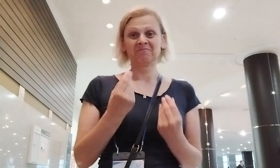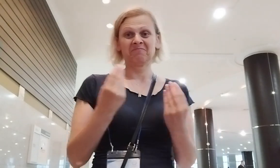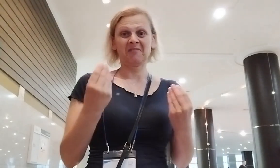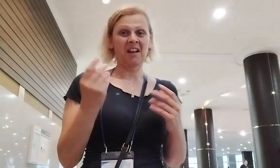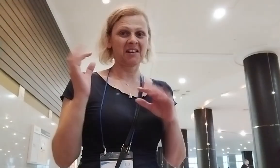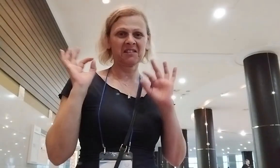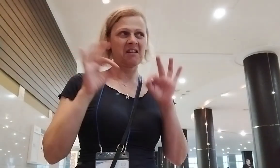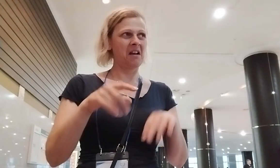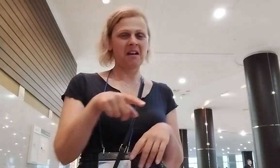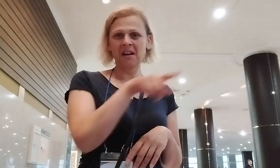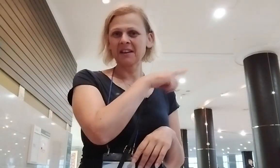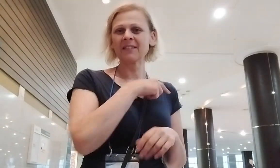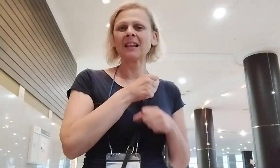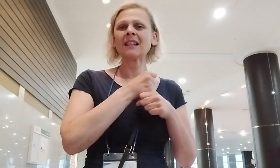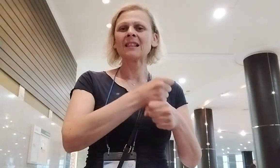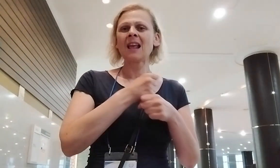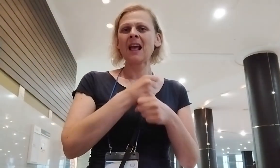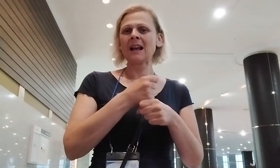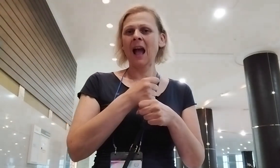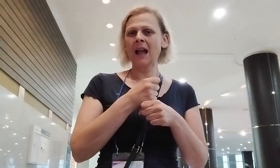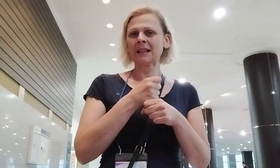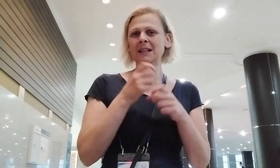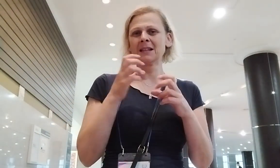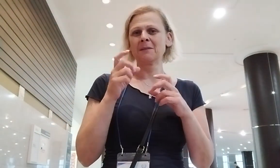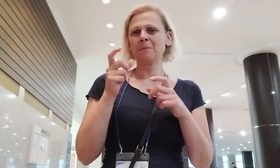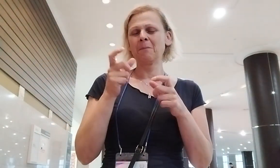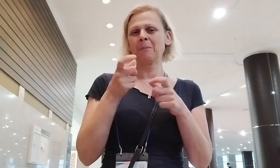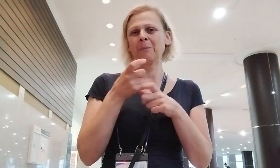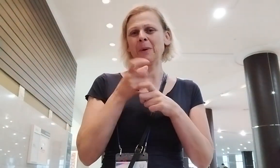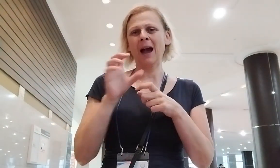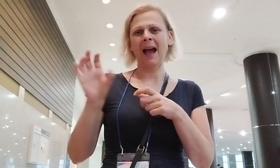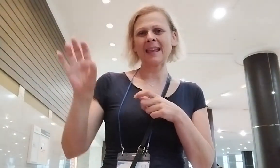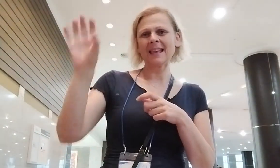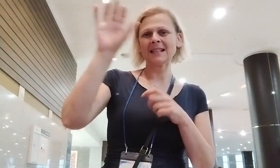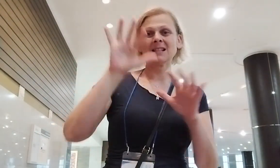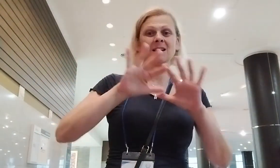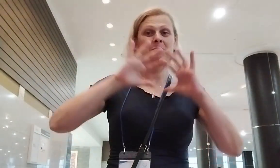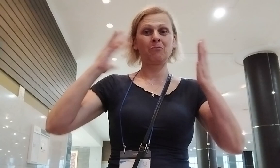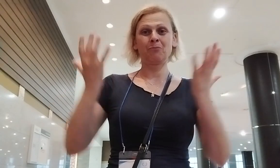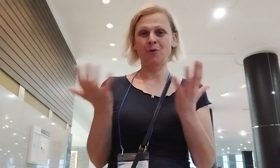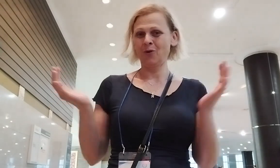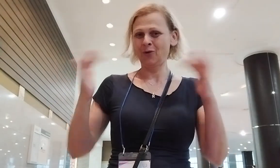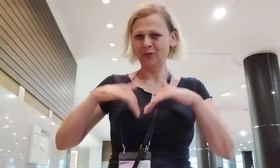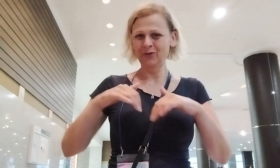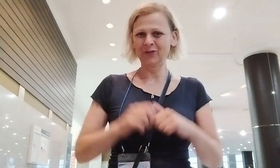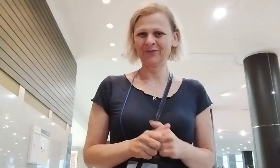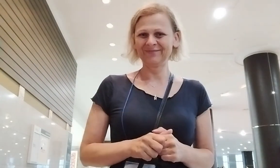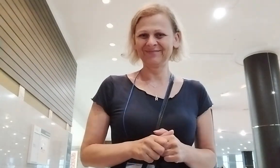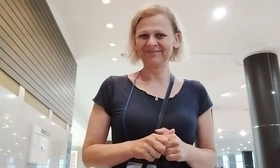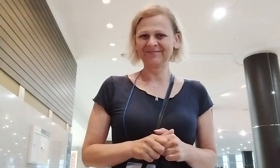Tanti delegati da diverse parti del mondo sono arrivati.